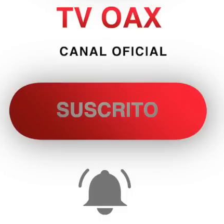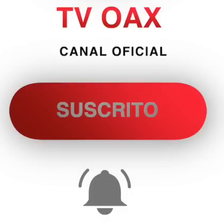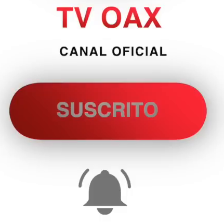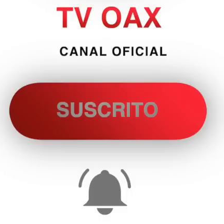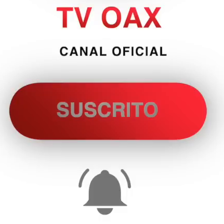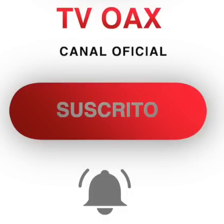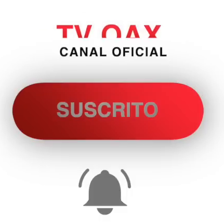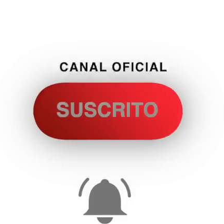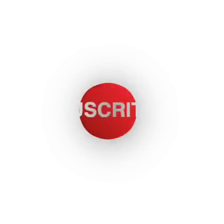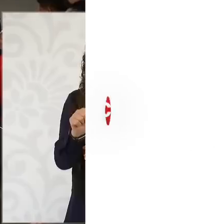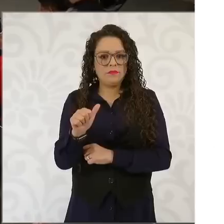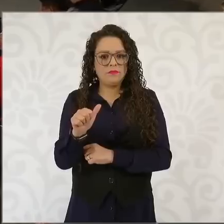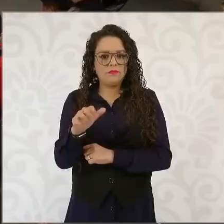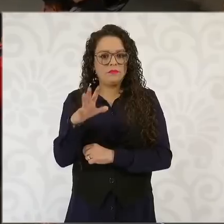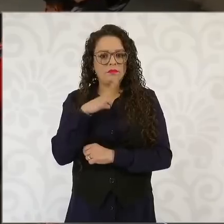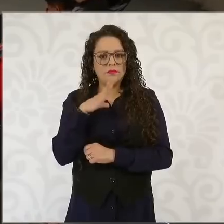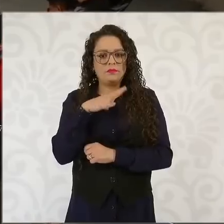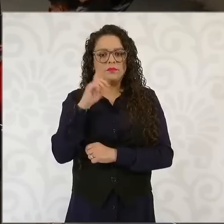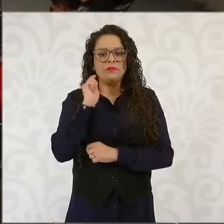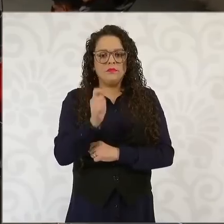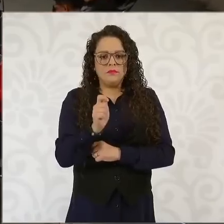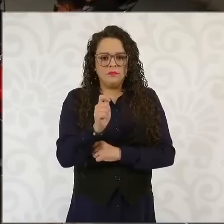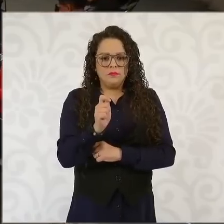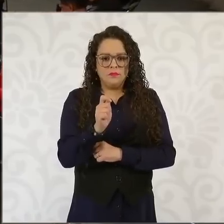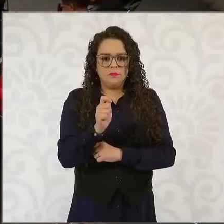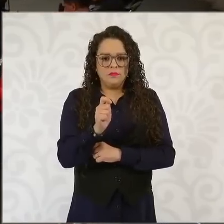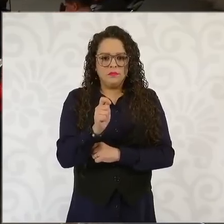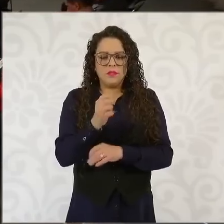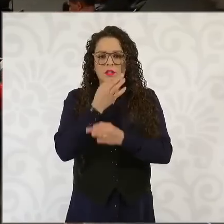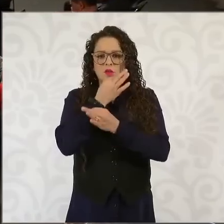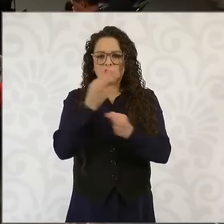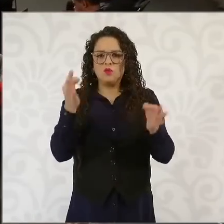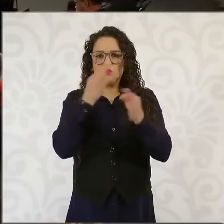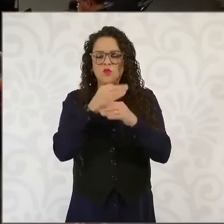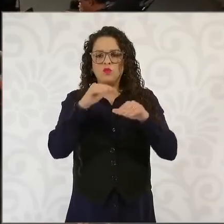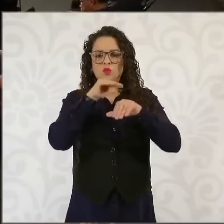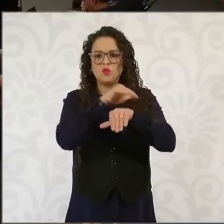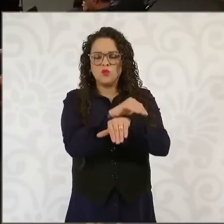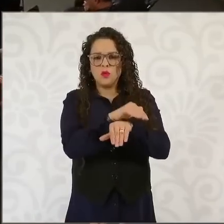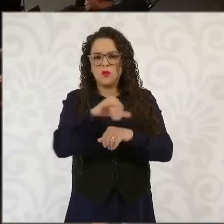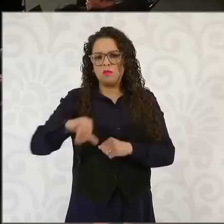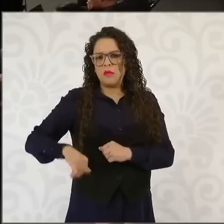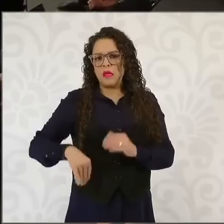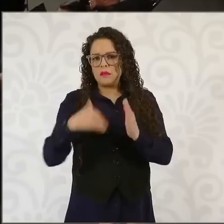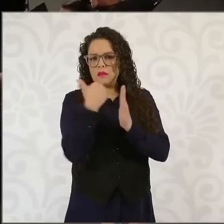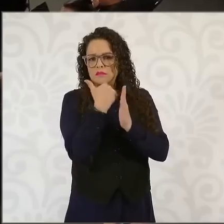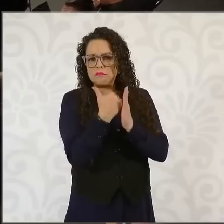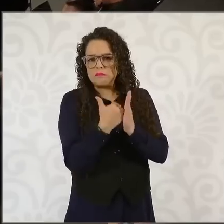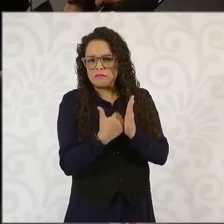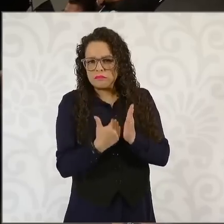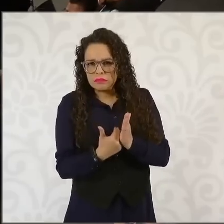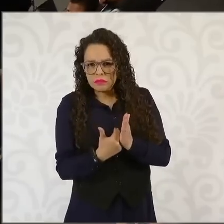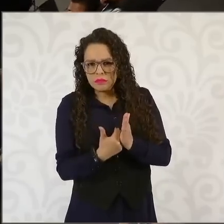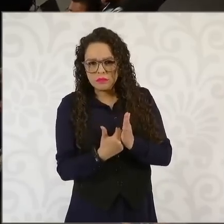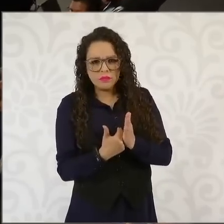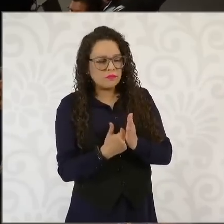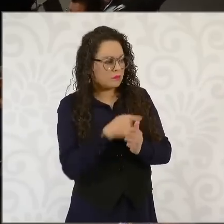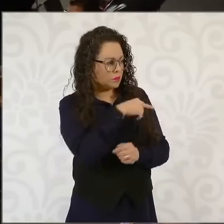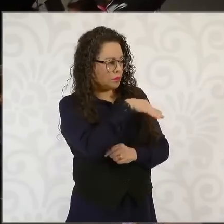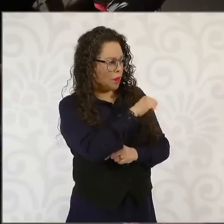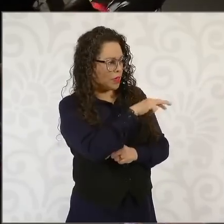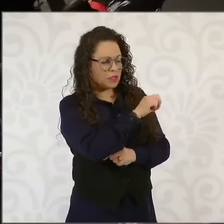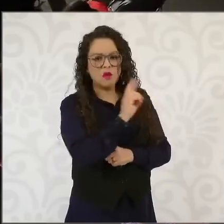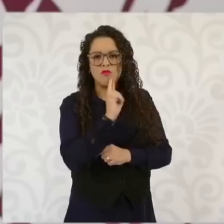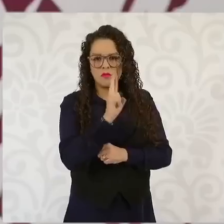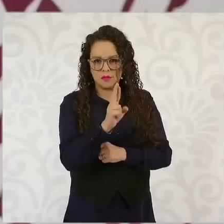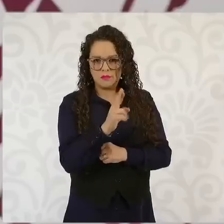portafolio de de lo que hemos anunciado hasta Ah tenemos un portafolio de inversión como ustedes